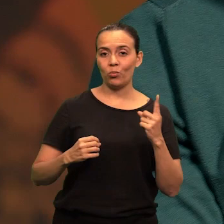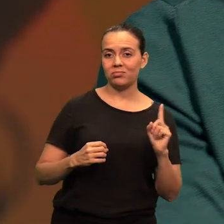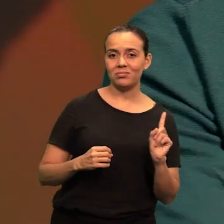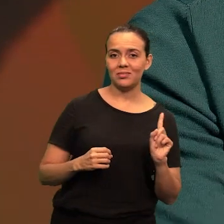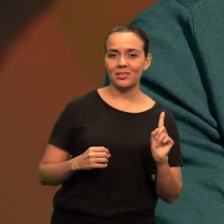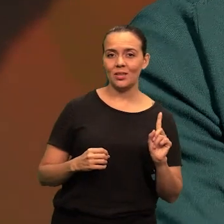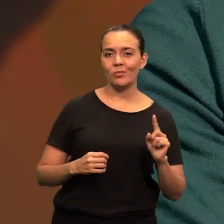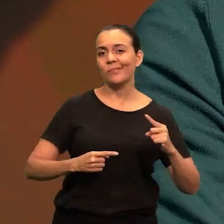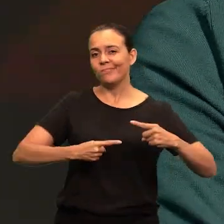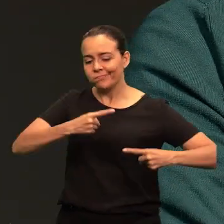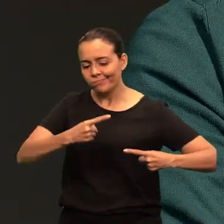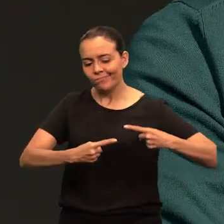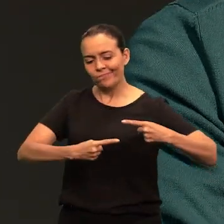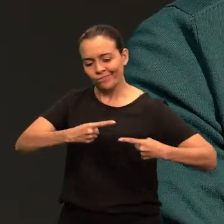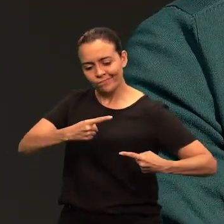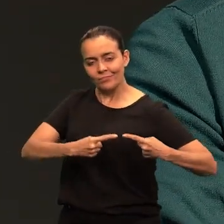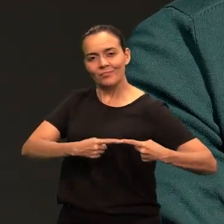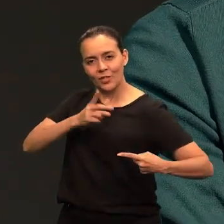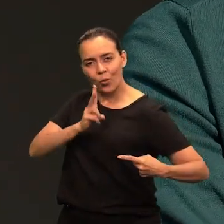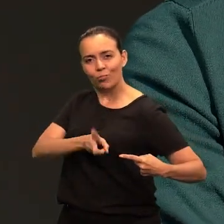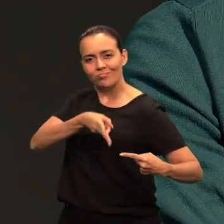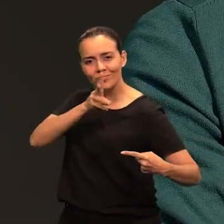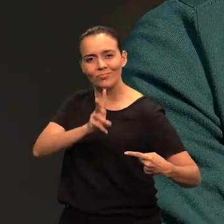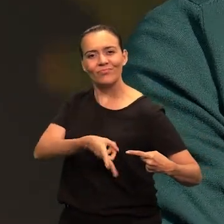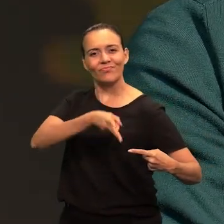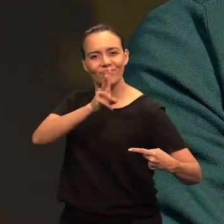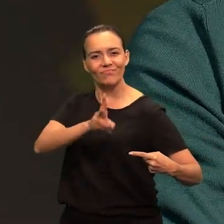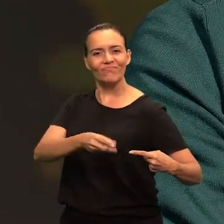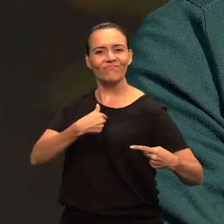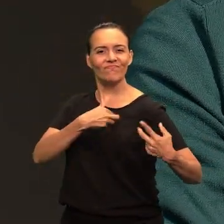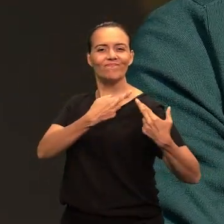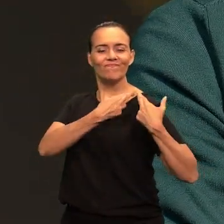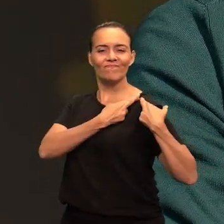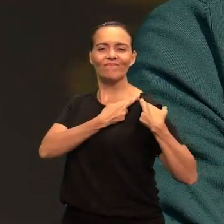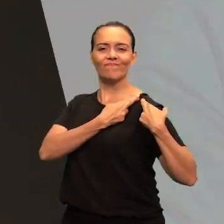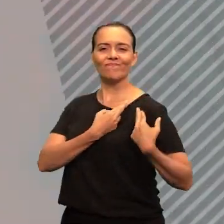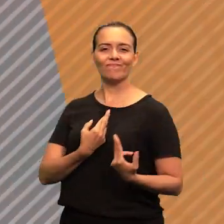o jogo político continua a ser disputado e eu pago pelas consequências dele.